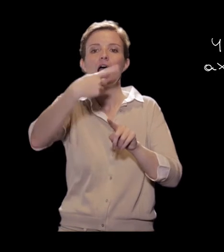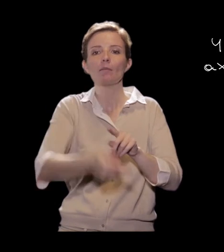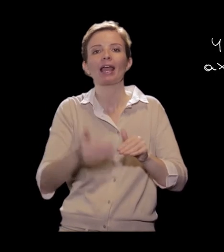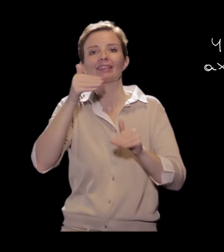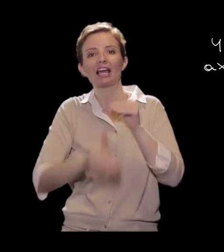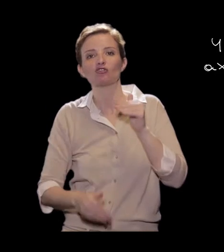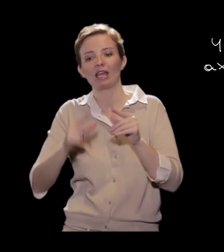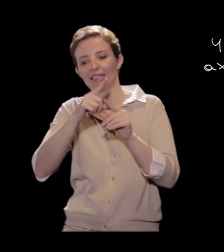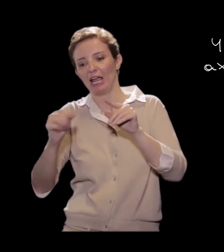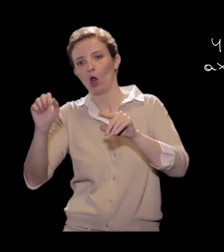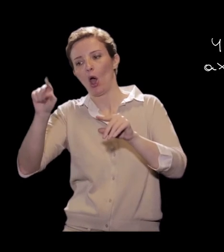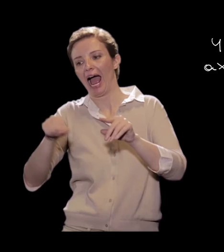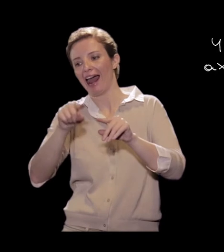dove α è questo angolo.